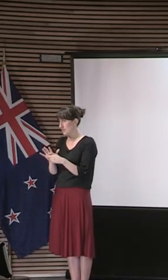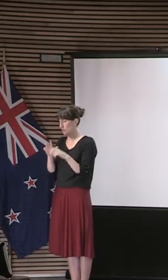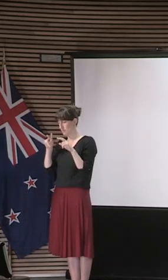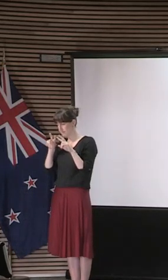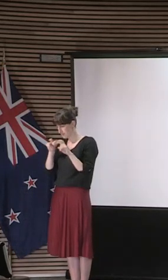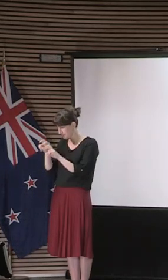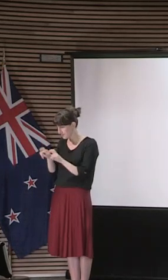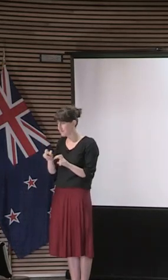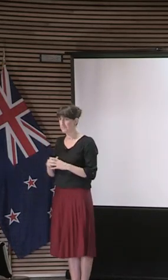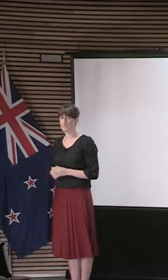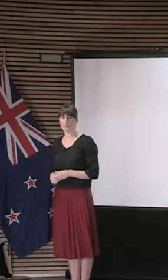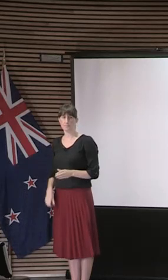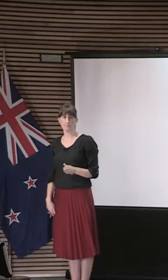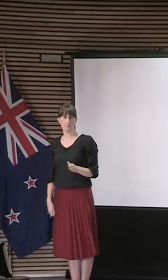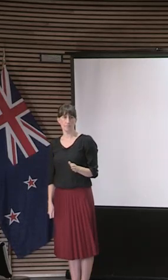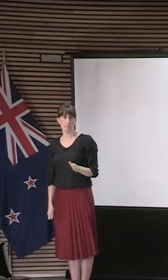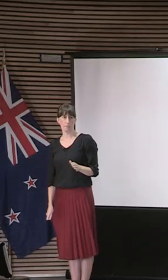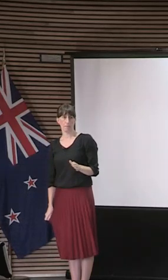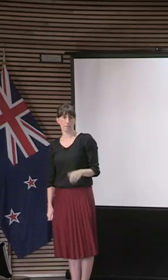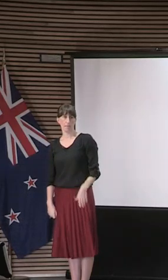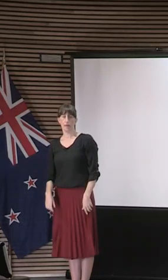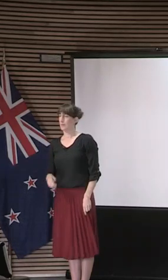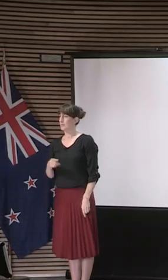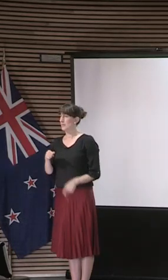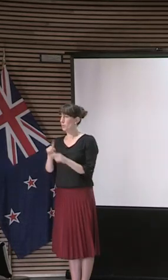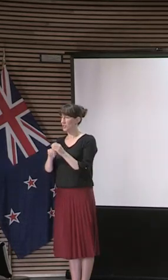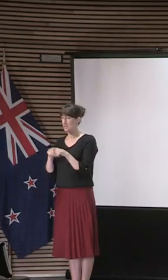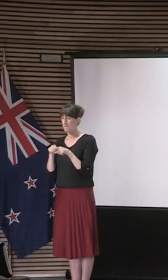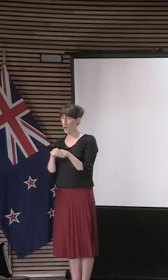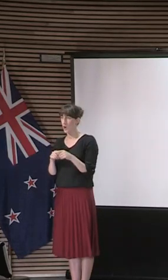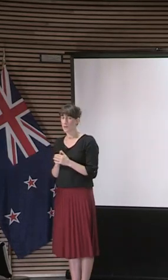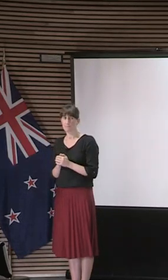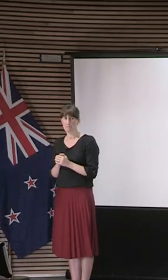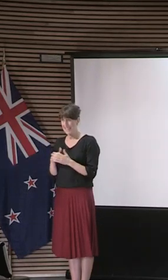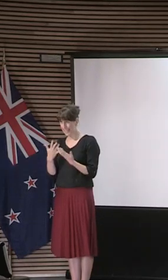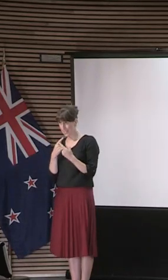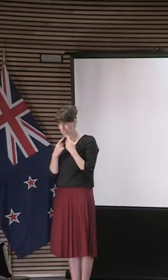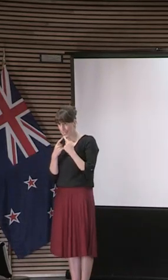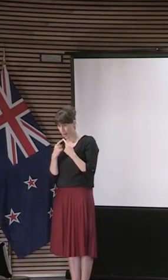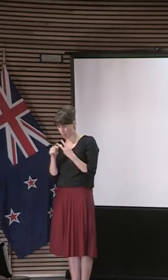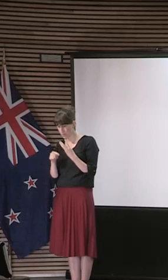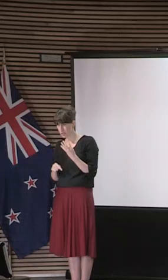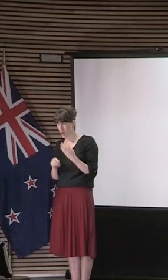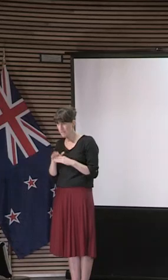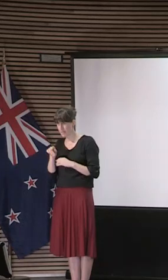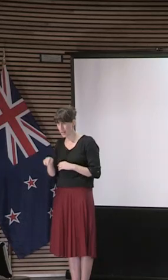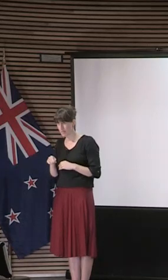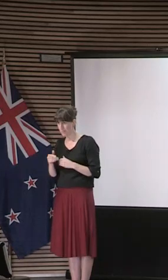pai ta maatau te whakamatautau He momo no nga tangata no Aotearoa nga rohe me nga momo